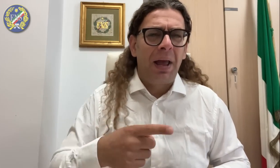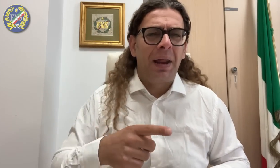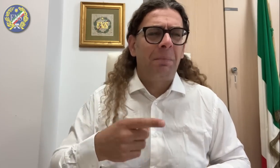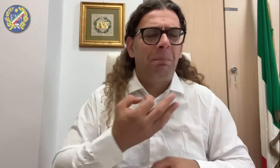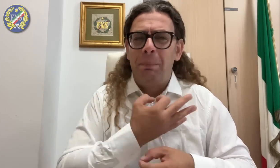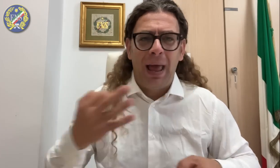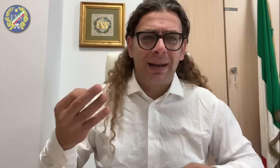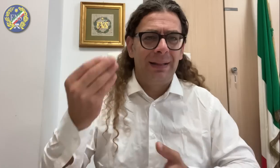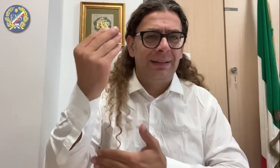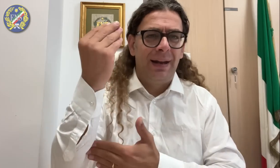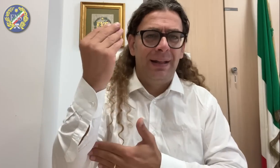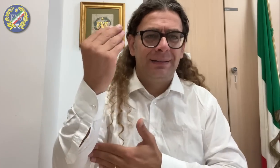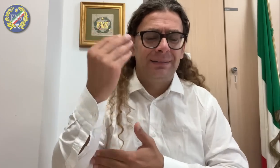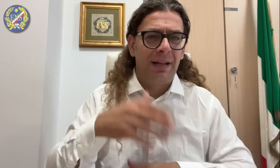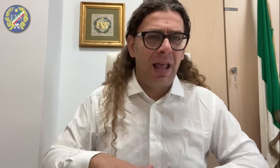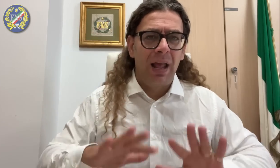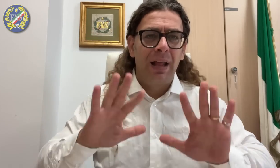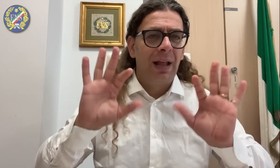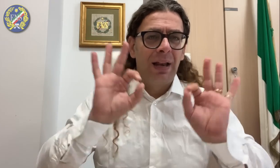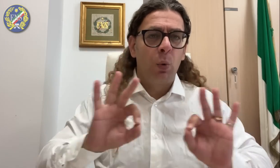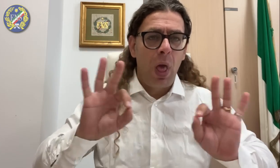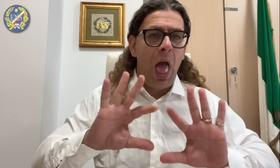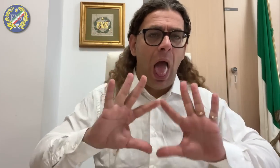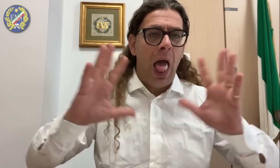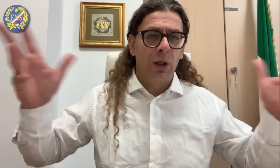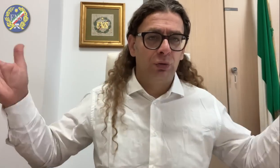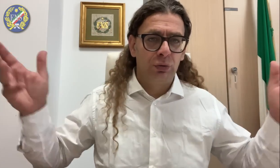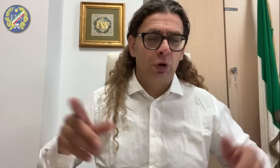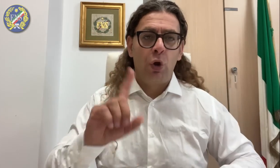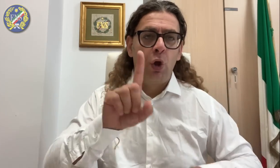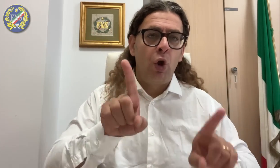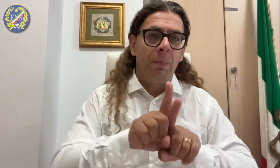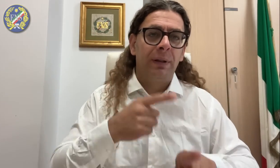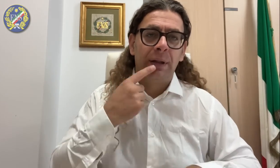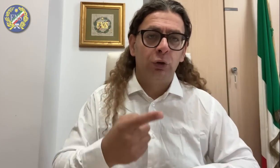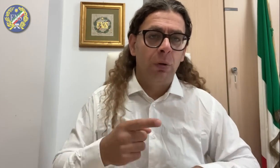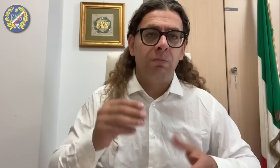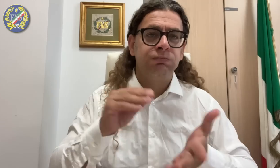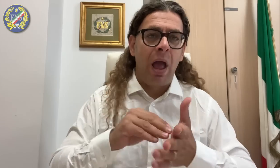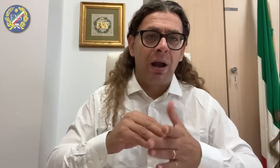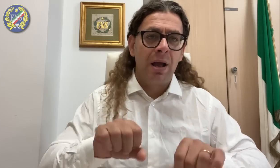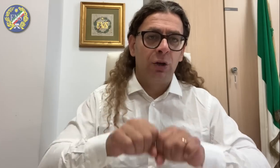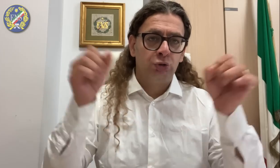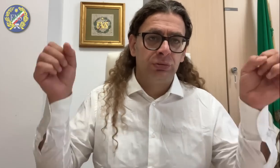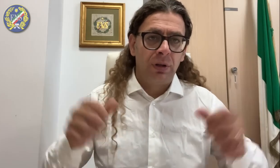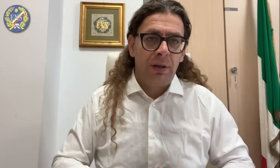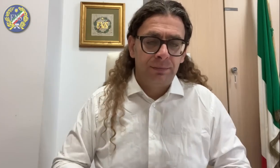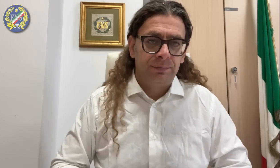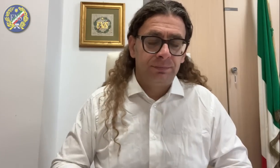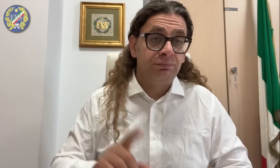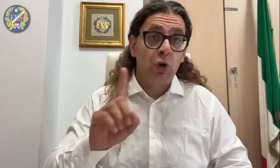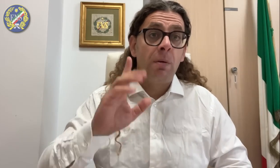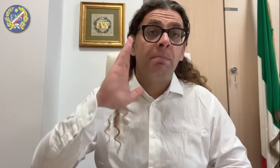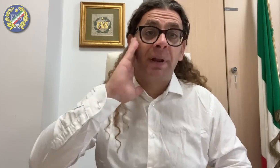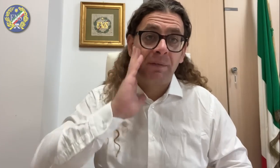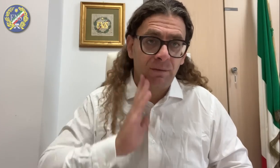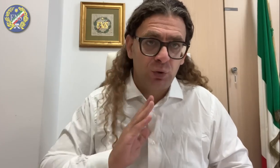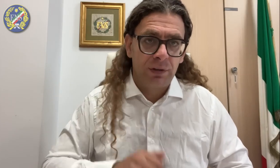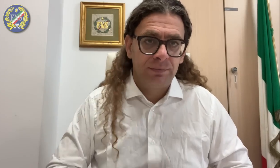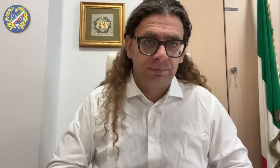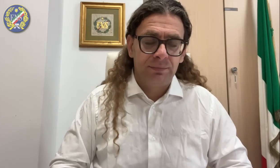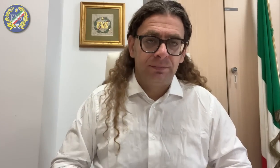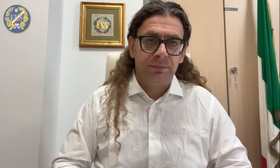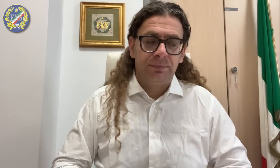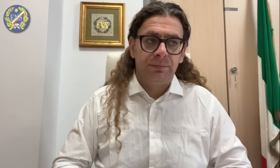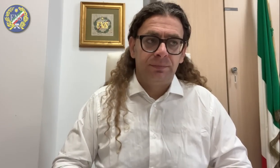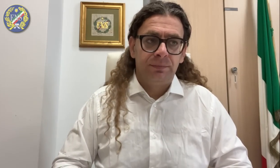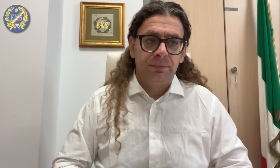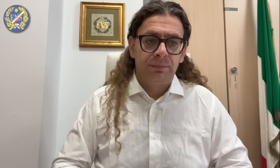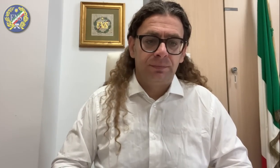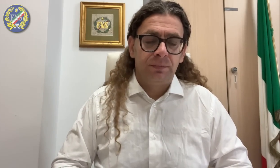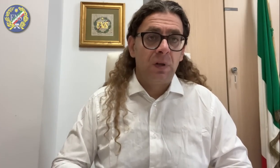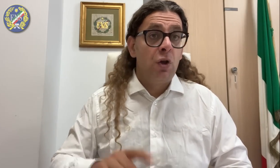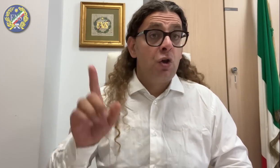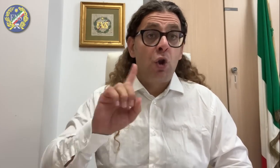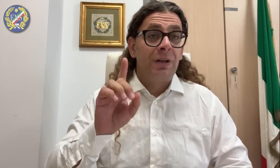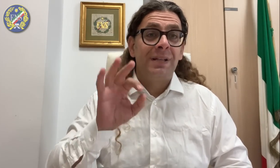solo ed esclusivamente per il bene dell’ENS e per nessun altro motivo, non certo come qualcuno dice perché l’ENS è in bancarotta. Non ripetetelo più, per favore.